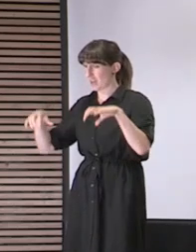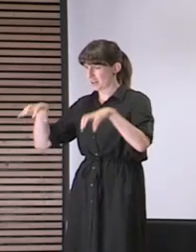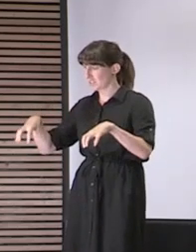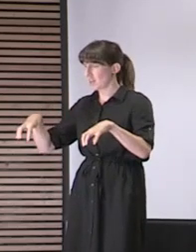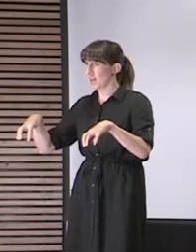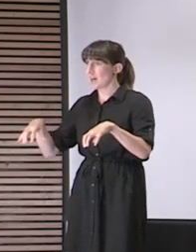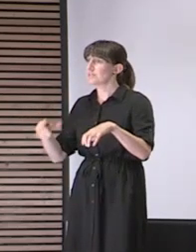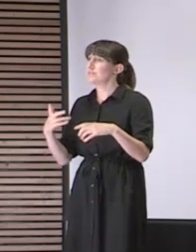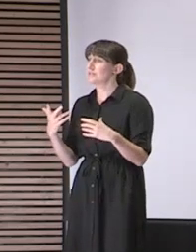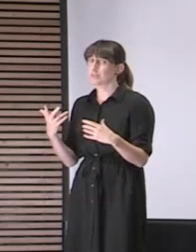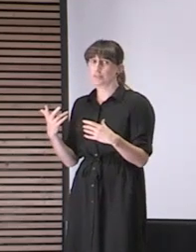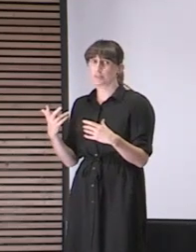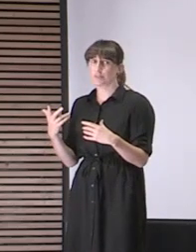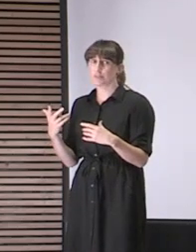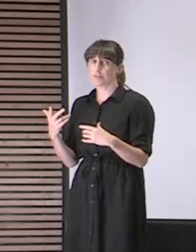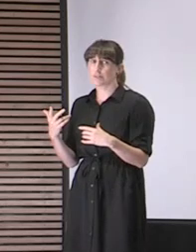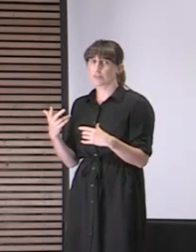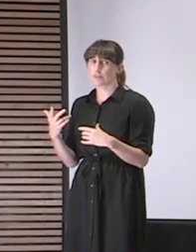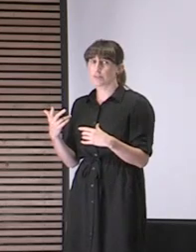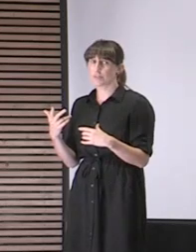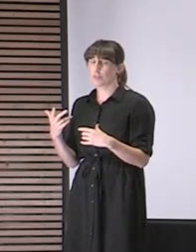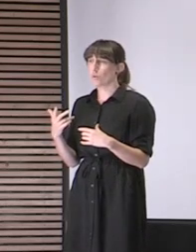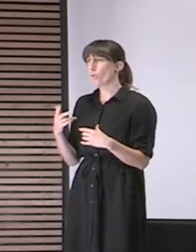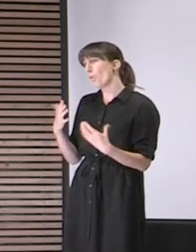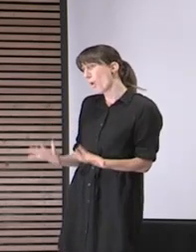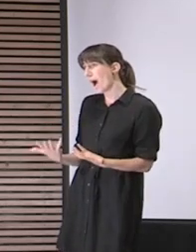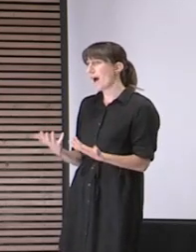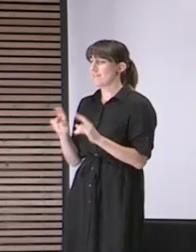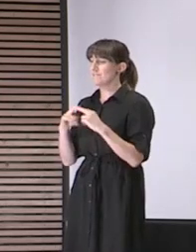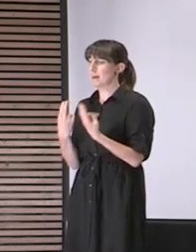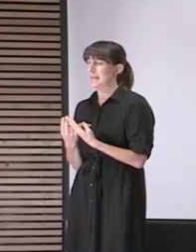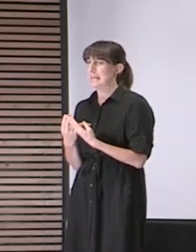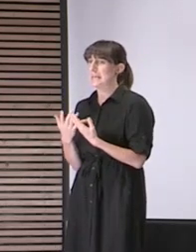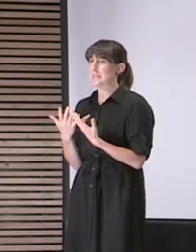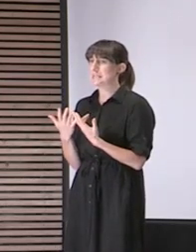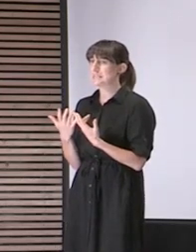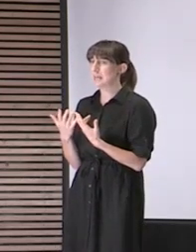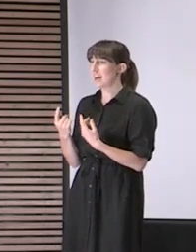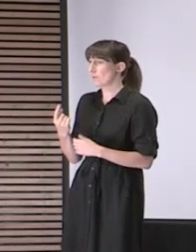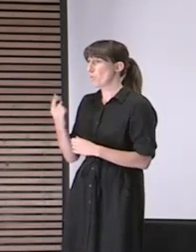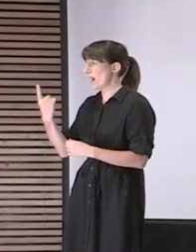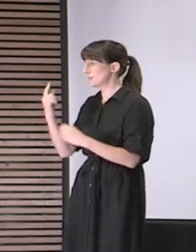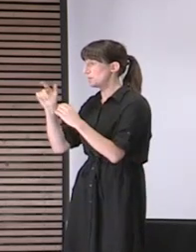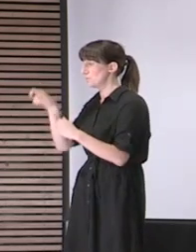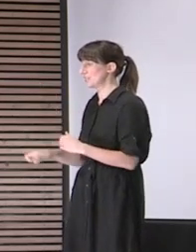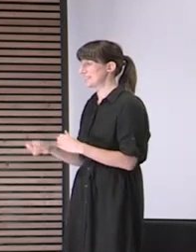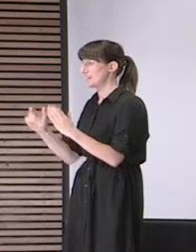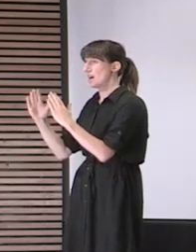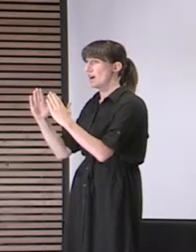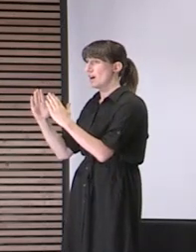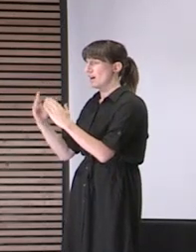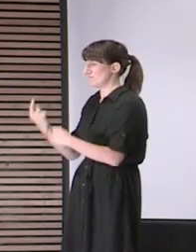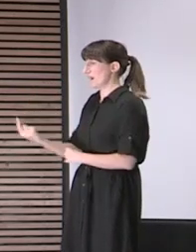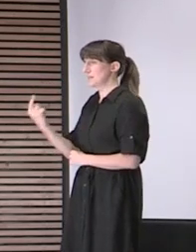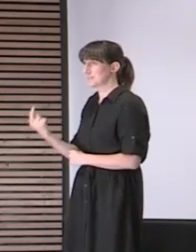a las clínicas de GP primero.